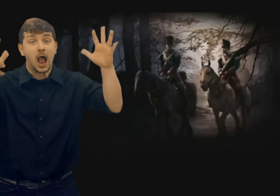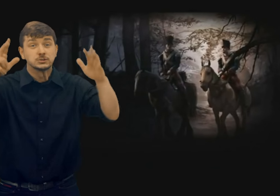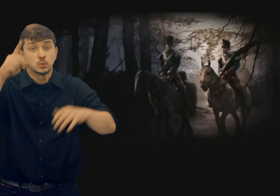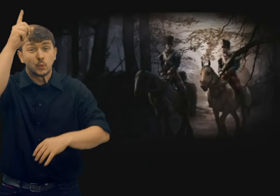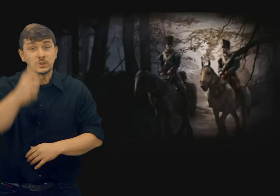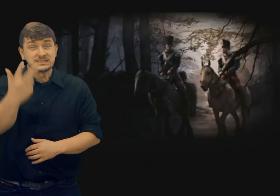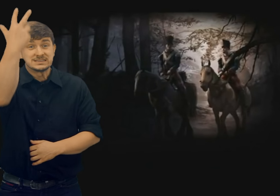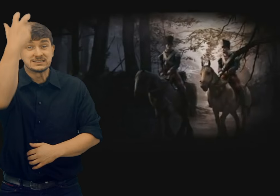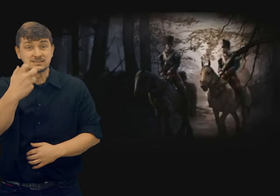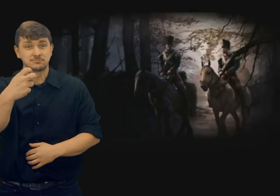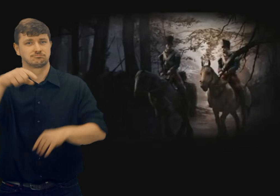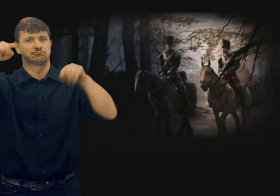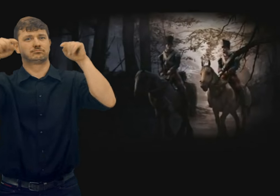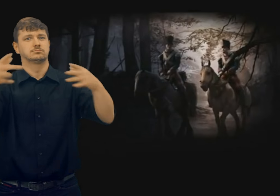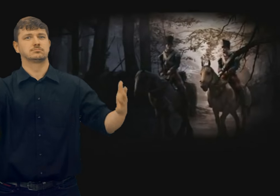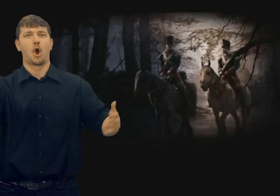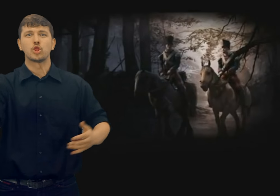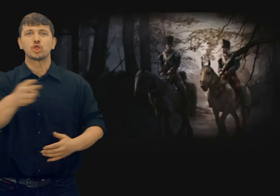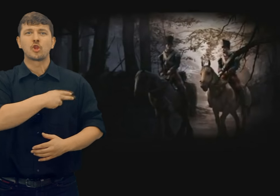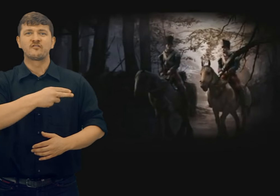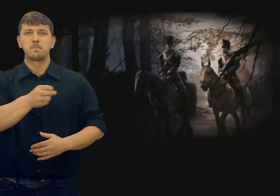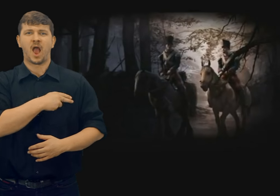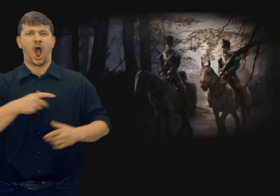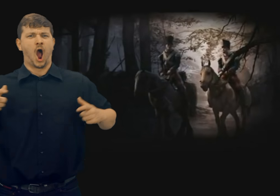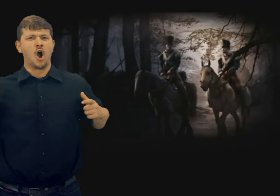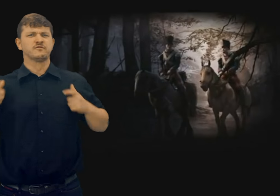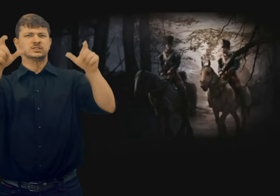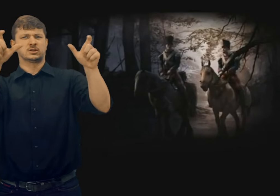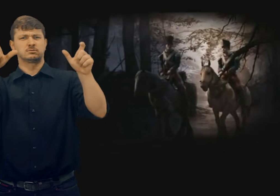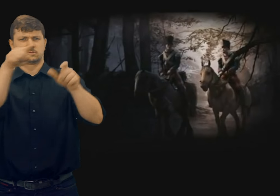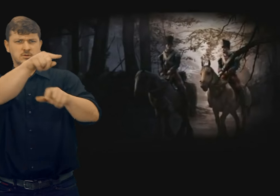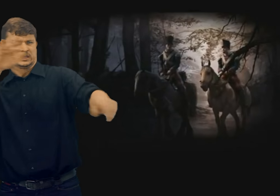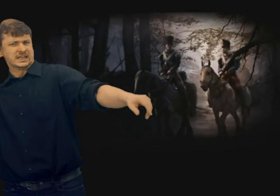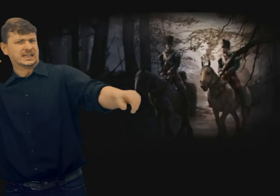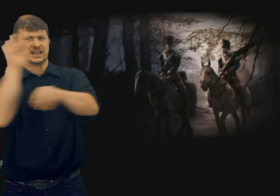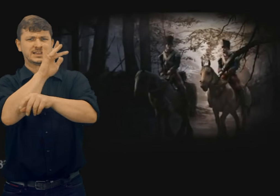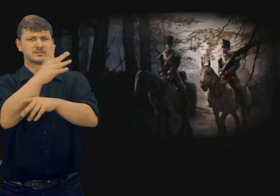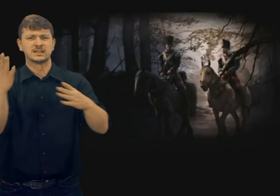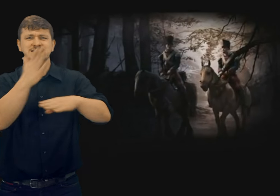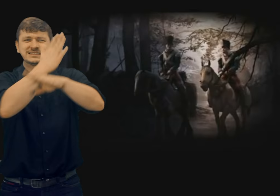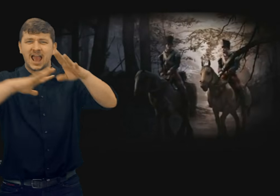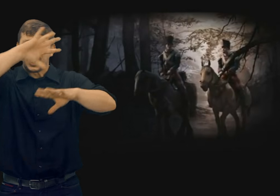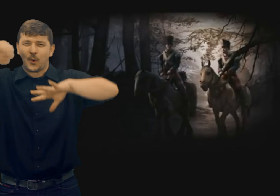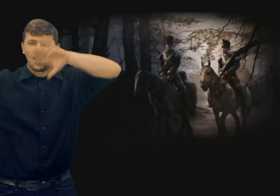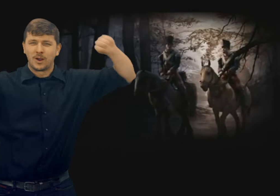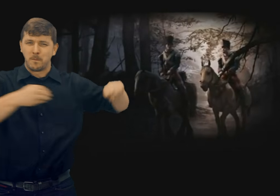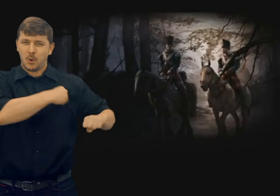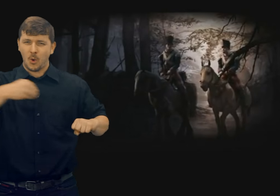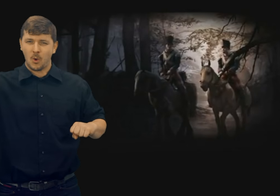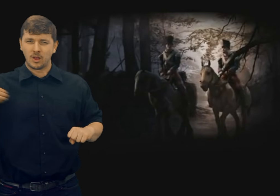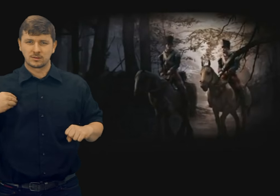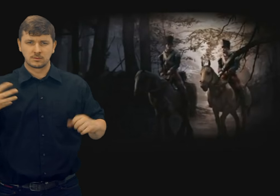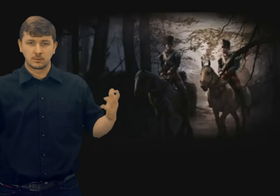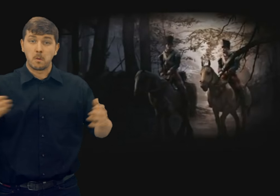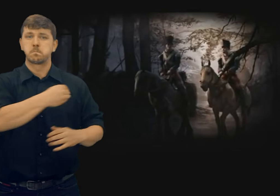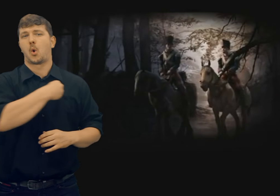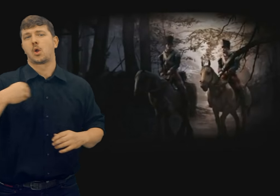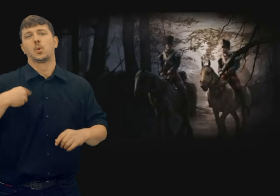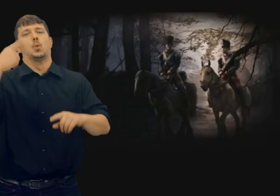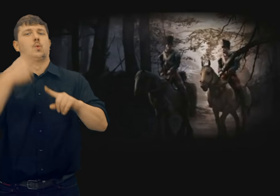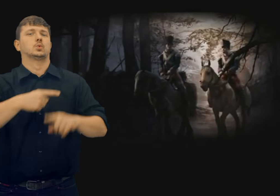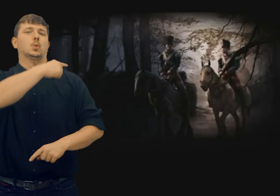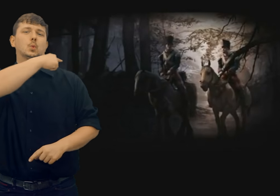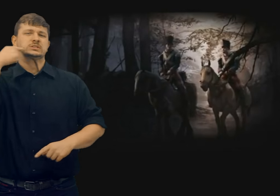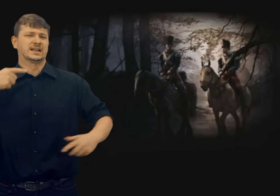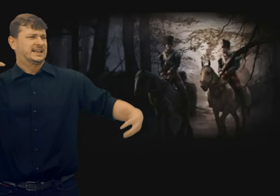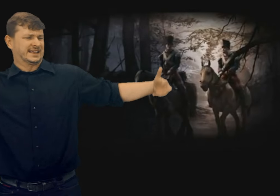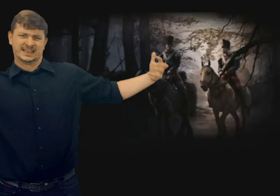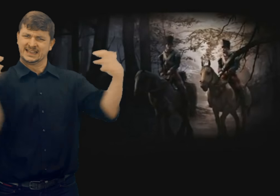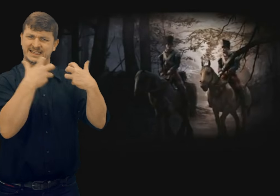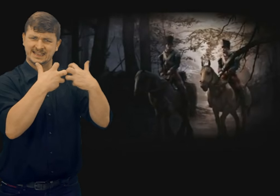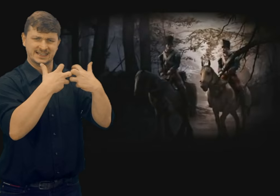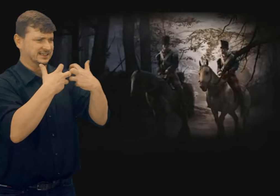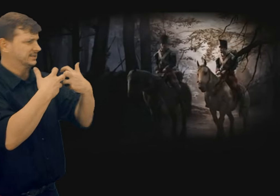1830 begann der NOVEMBERAUFSTAND gegen die Teilung und so gingen Russland und Polen in den Krieg.